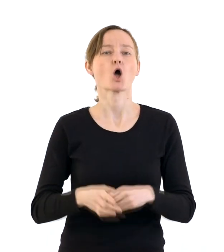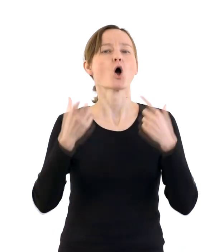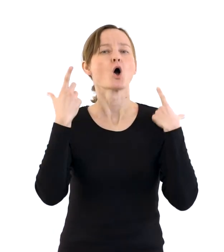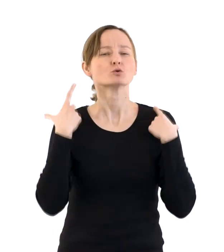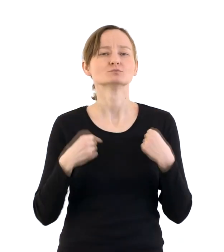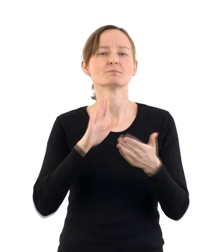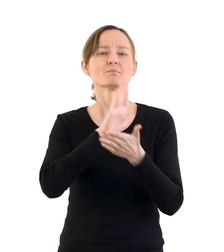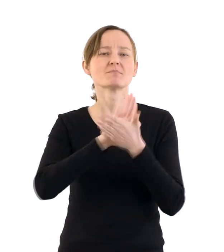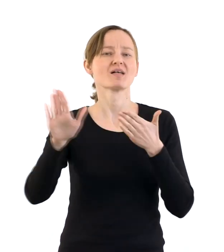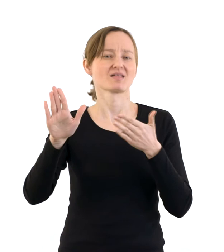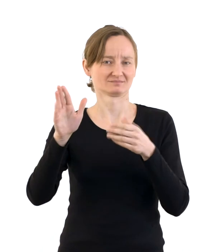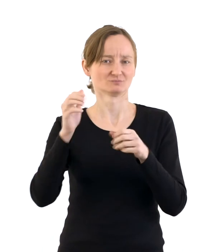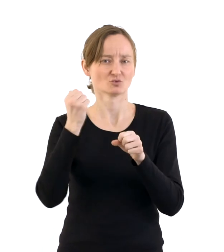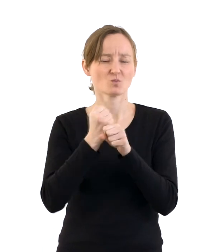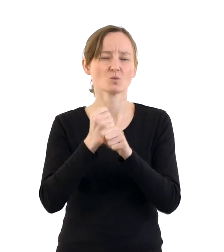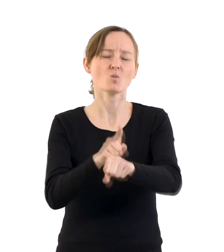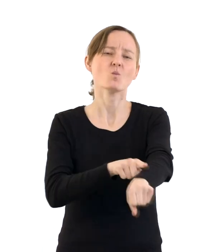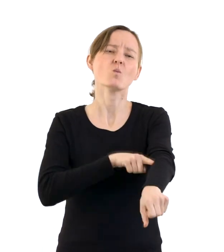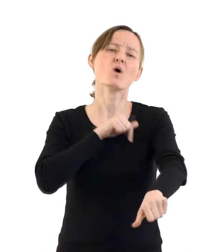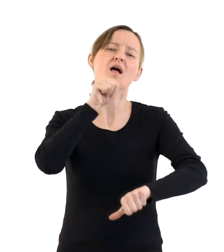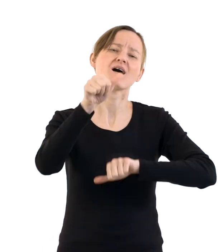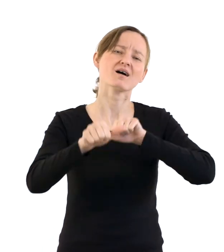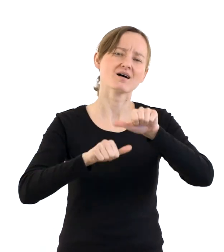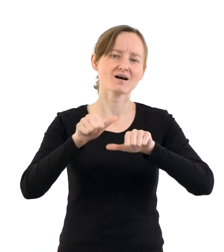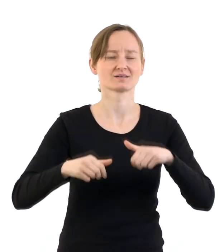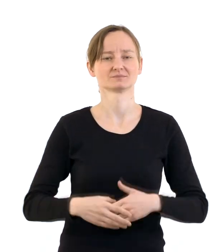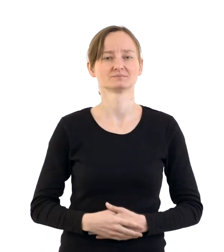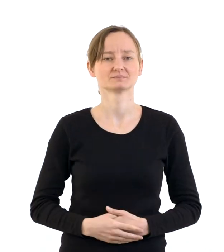Osoby bezrobotne długotrwale